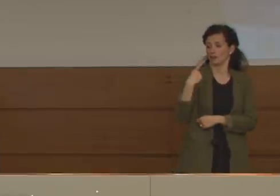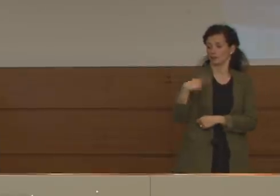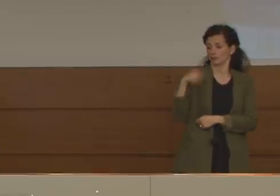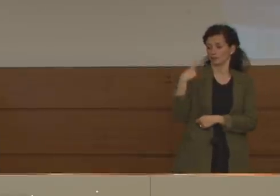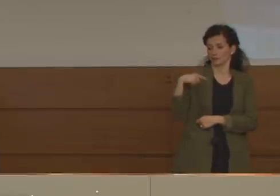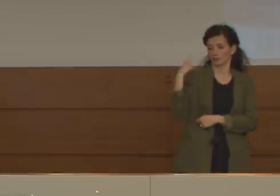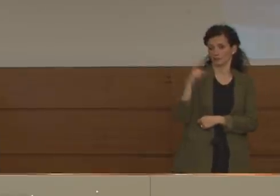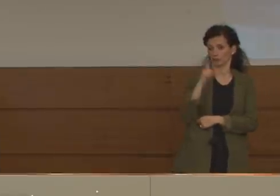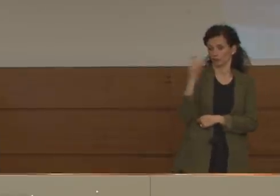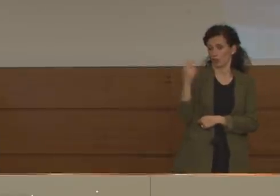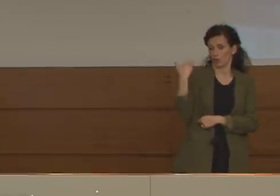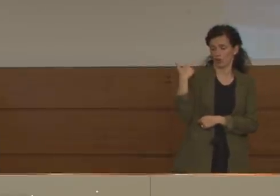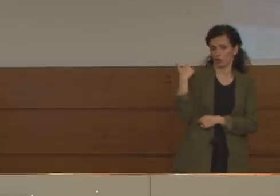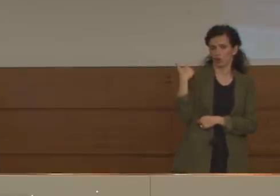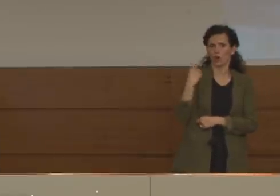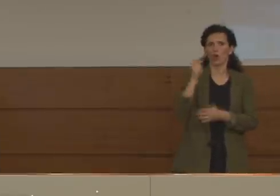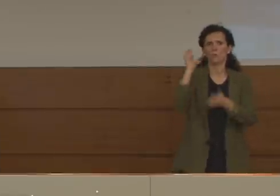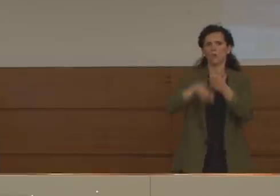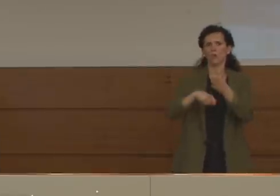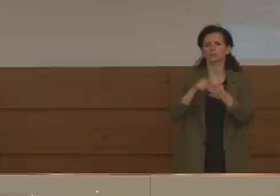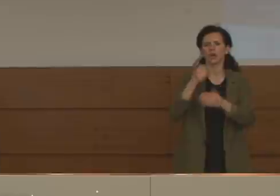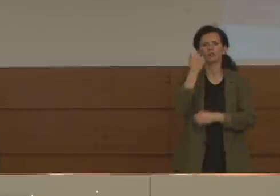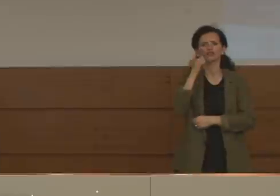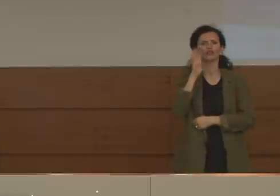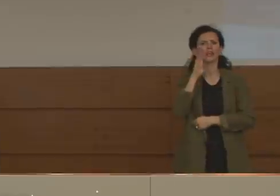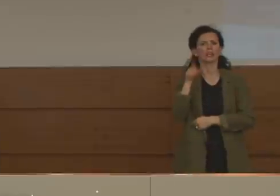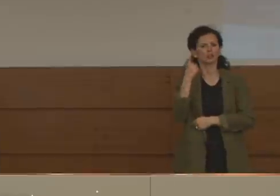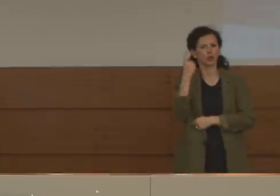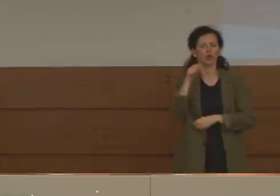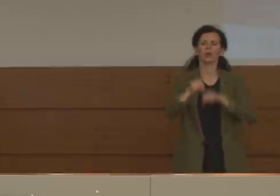perché andava in bicicletta con il figlio, è stato ritenuto dai Carabinieri